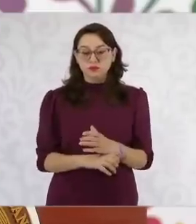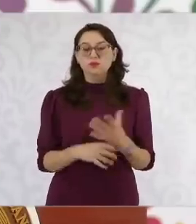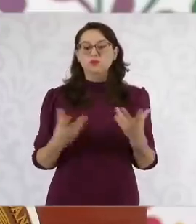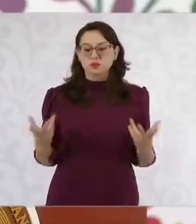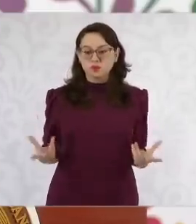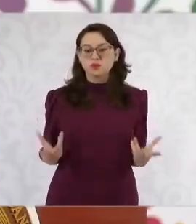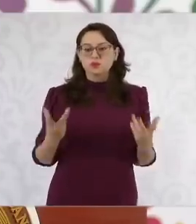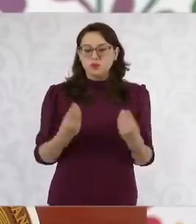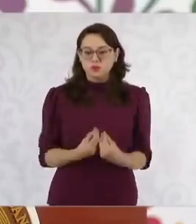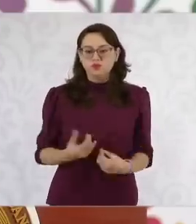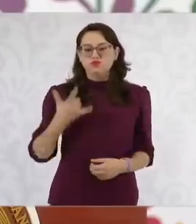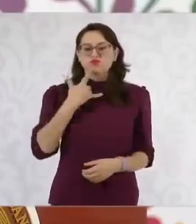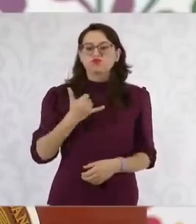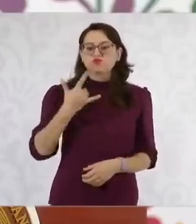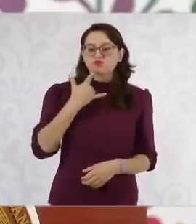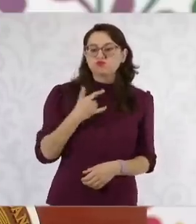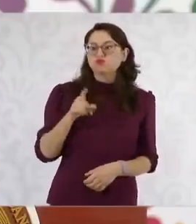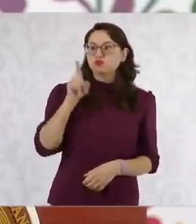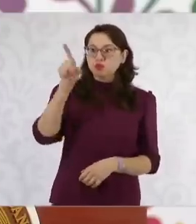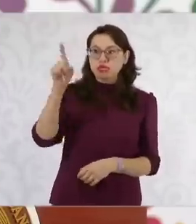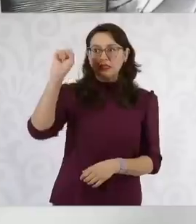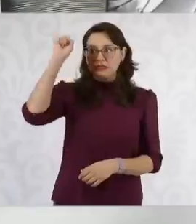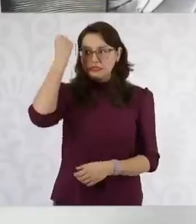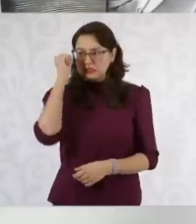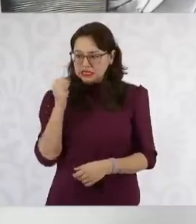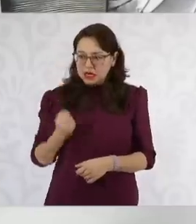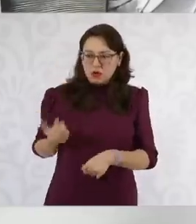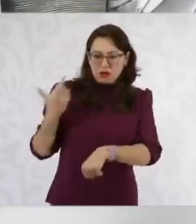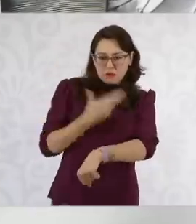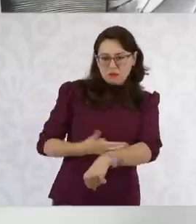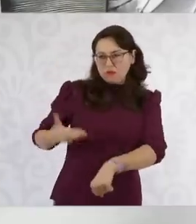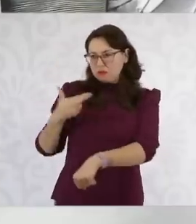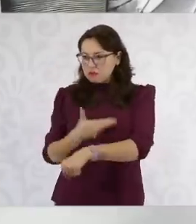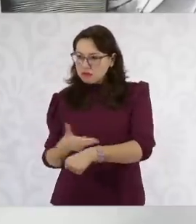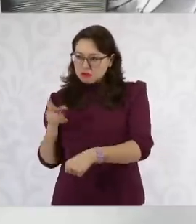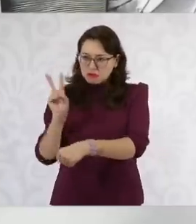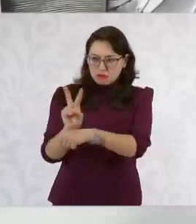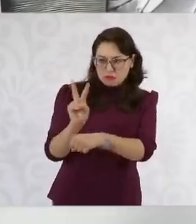fortalecer la seguridad en el Estado de Sinaloa se han realizado las siguientes acciones a partir